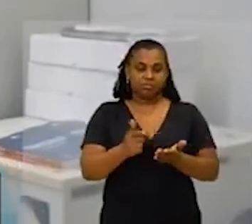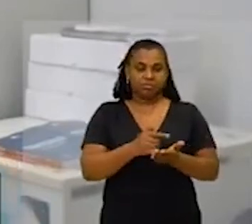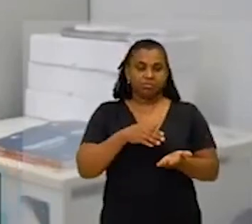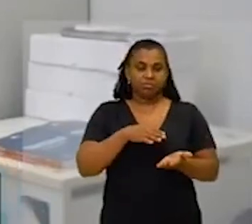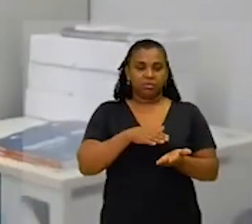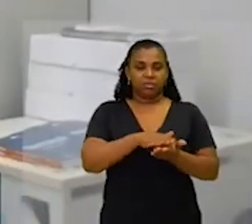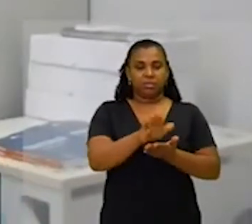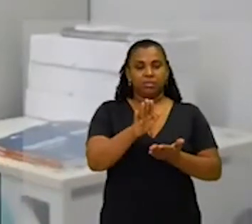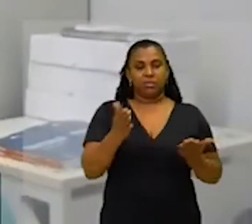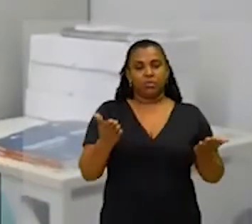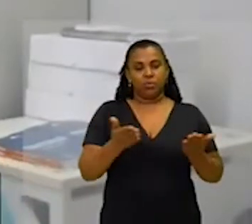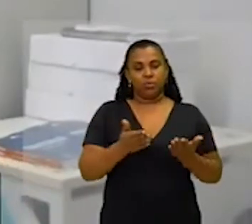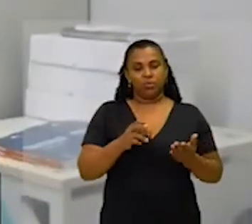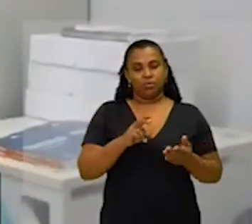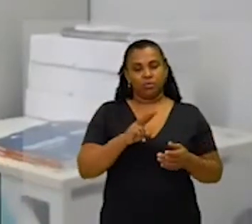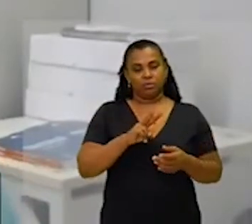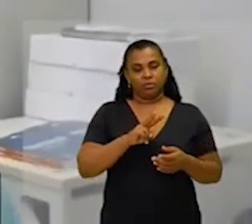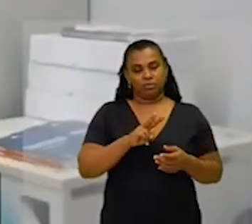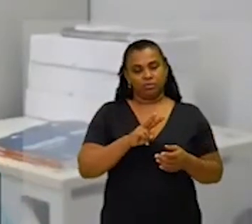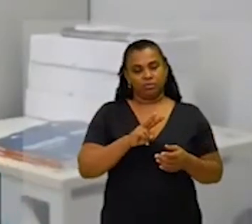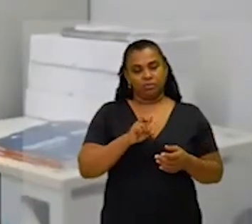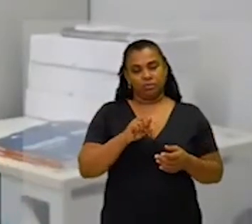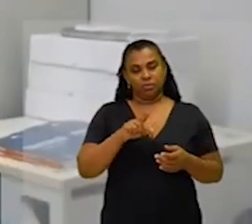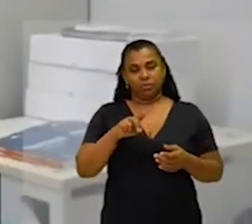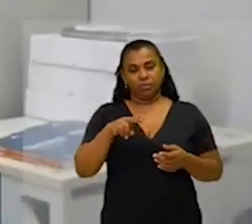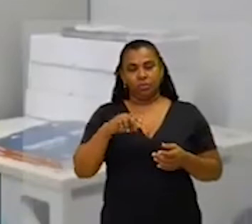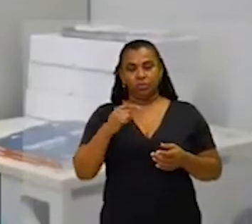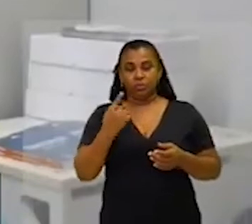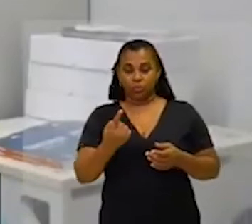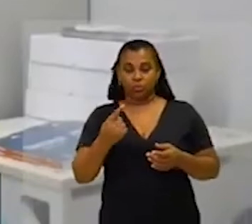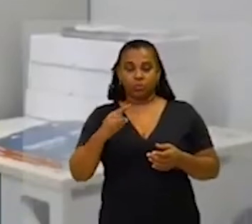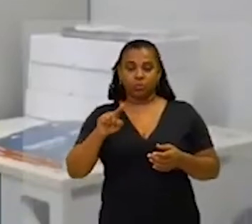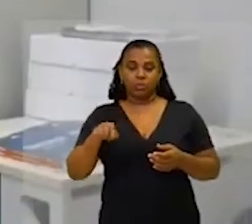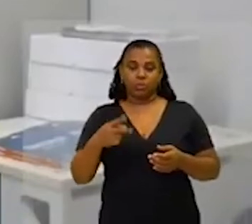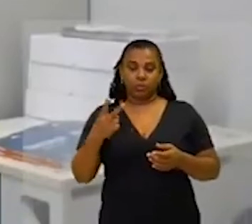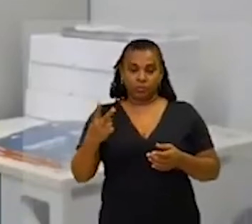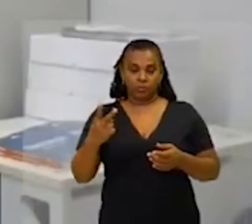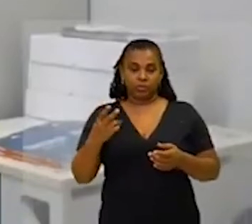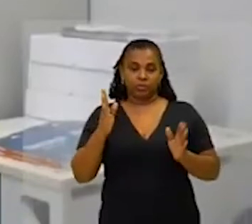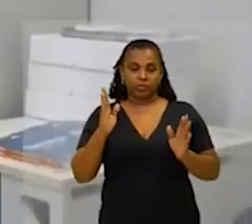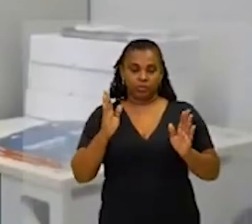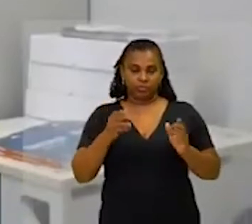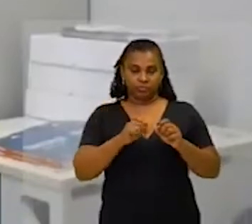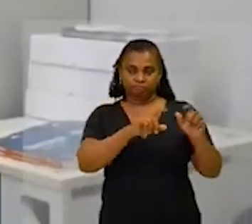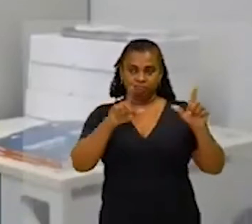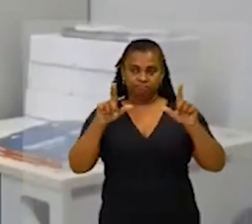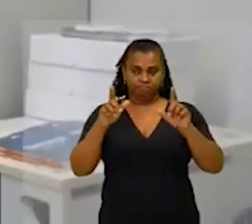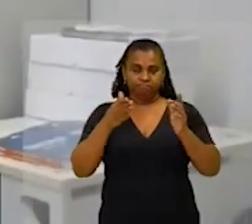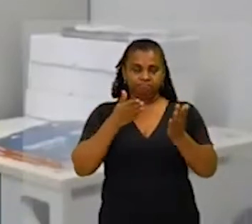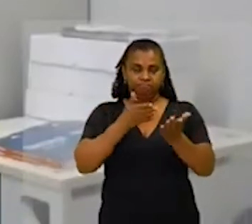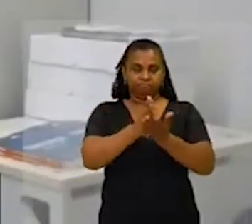os volumes 1 e 2 já estão disponíveis na nossa página e para poder dar continuidade eu trabalho